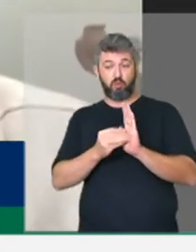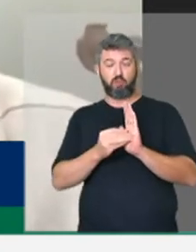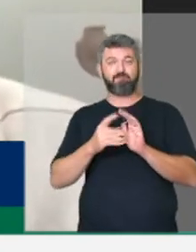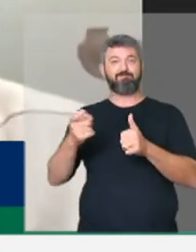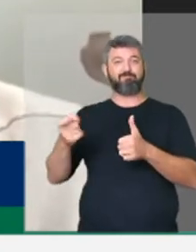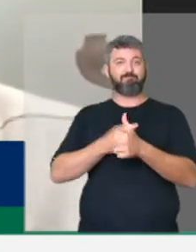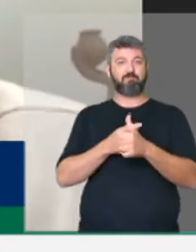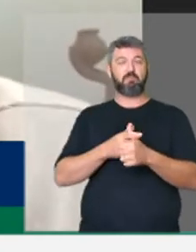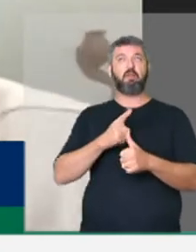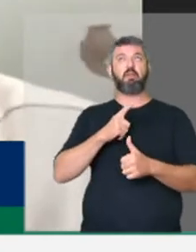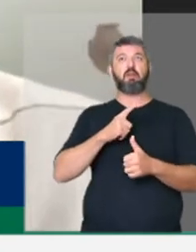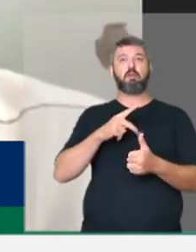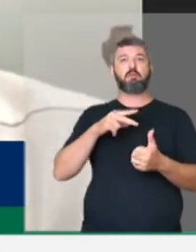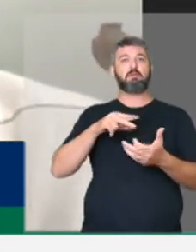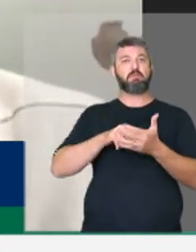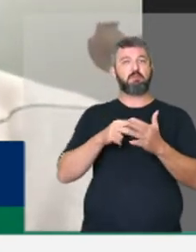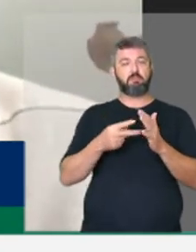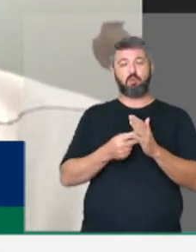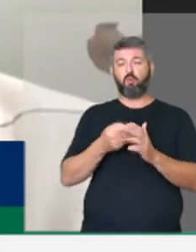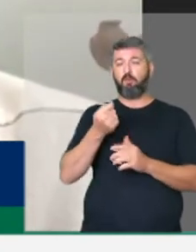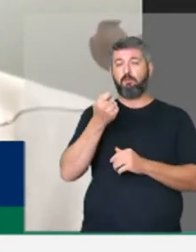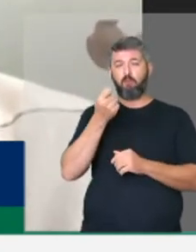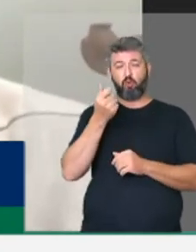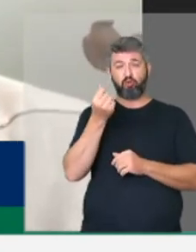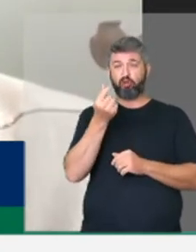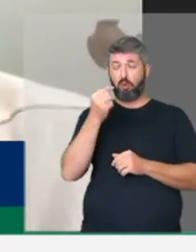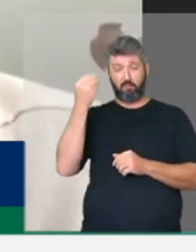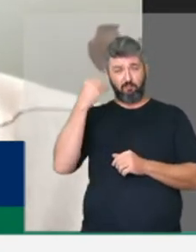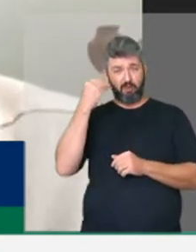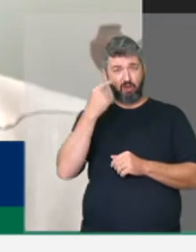QUE NÓS GOSTARÍAMOS DE ESTAR CONTEMPLADA. CONCORDO COM O NOBRE DEPUTADO COLEGA HENRIQUE